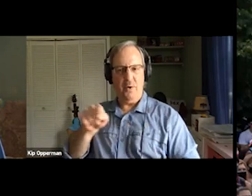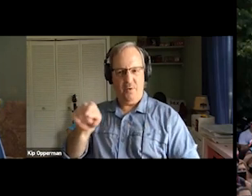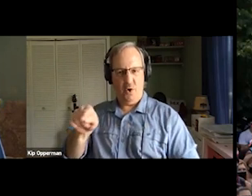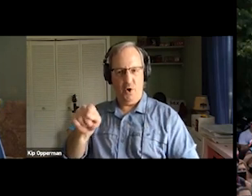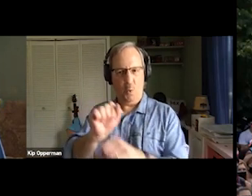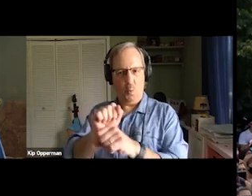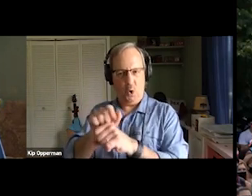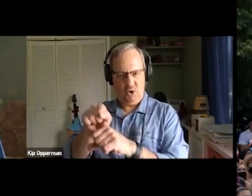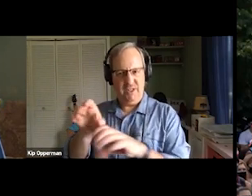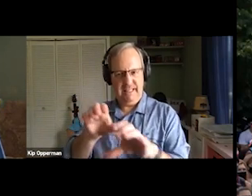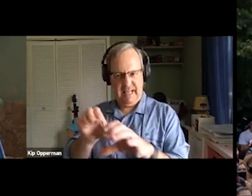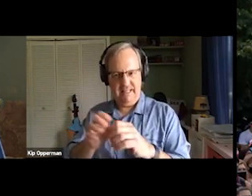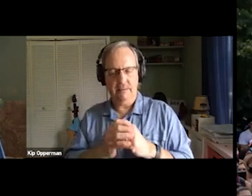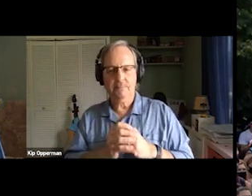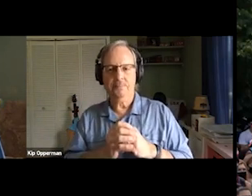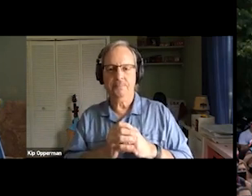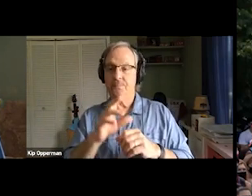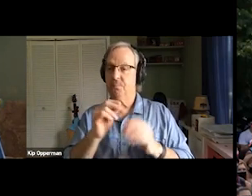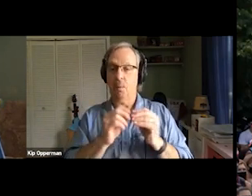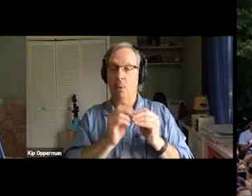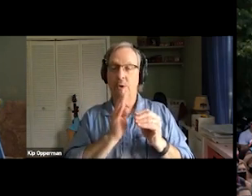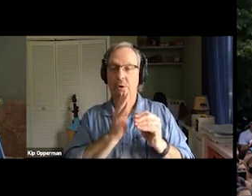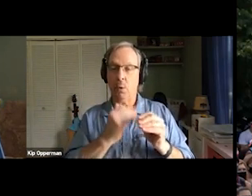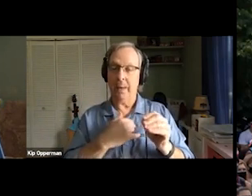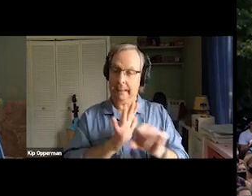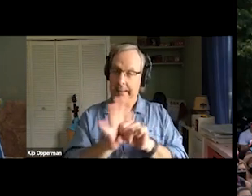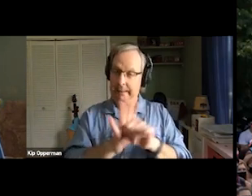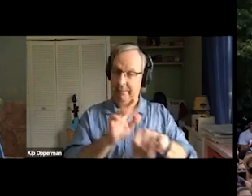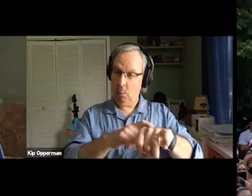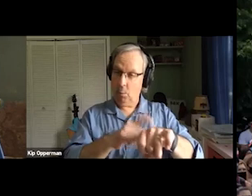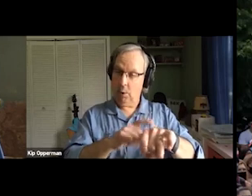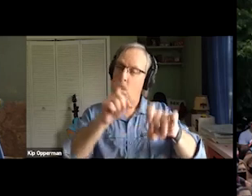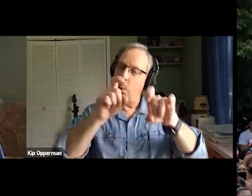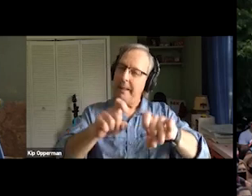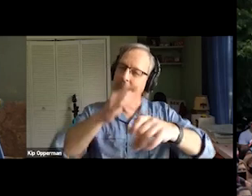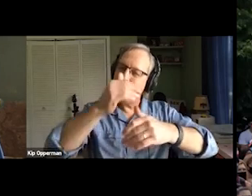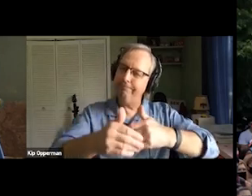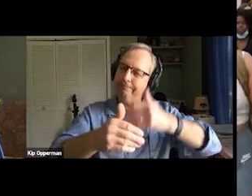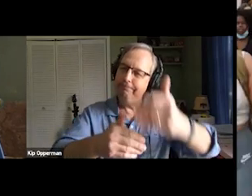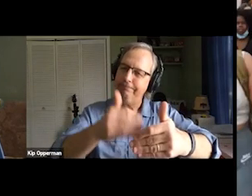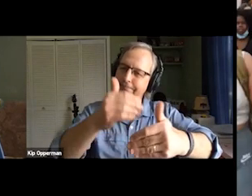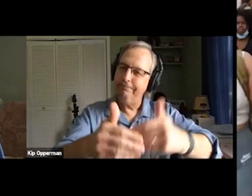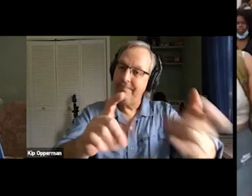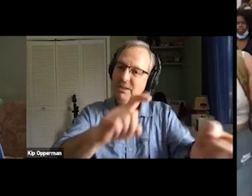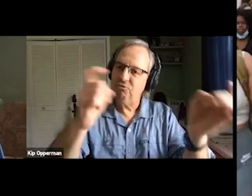Así que no más charlas, hemos tenido suficientes palabras. Necesitamos progreso real, cambio real. Tenemos aliados.